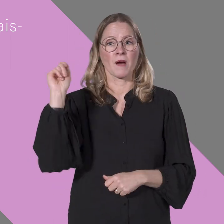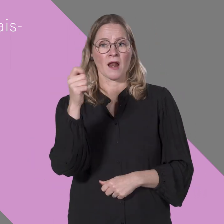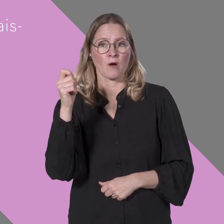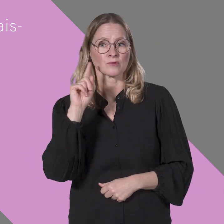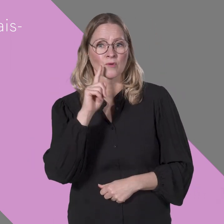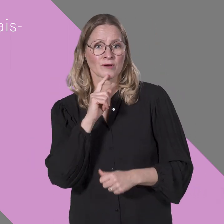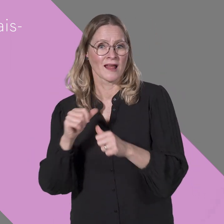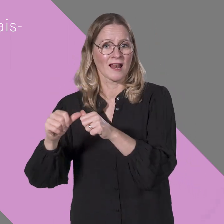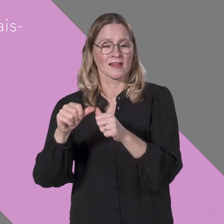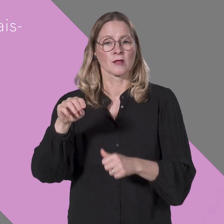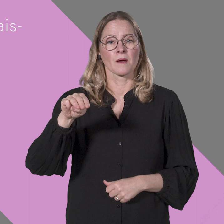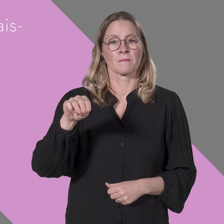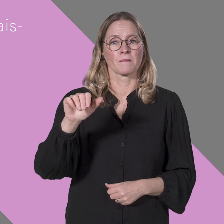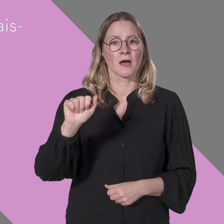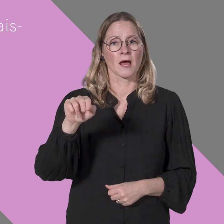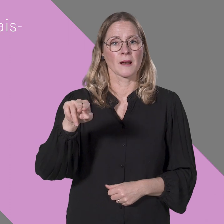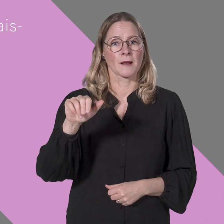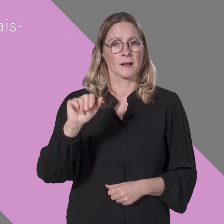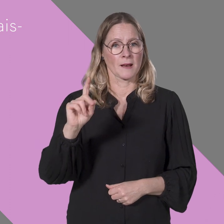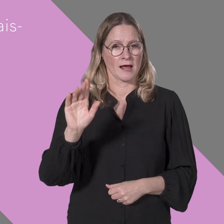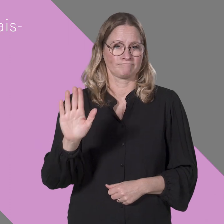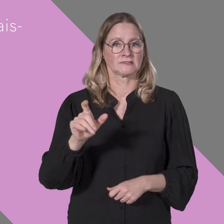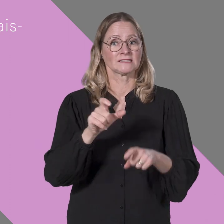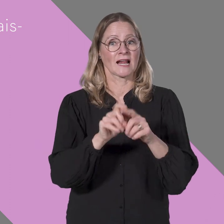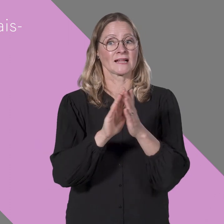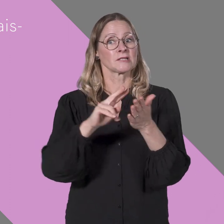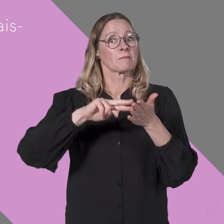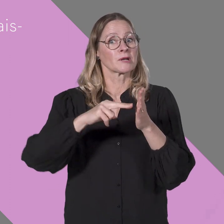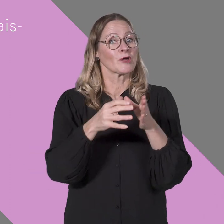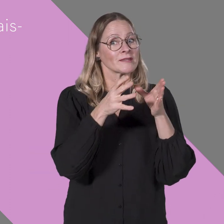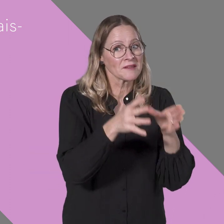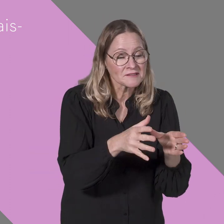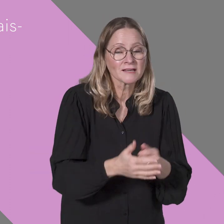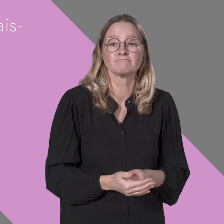ja Malawin kuurojen liiton MANADin yhteistä sanakirjaprojektia, -